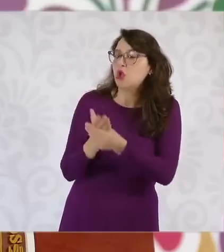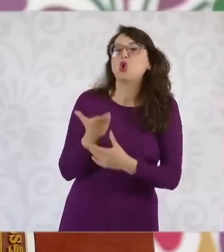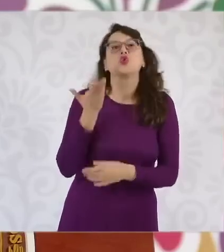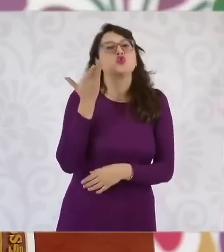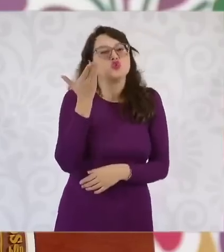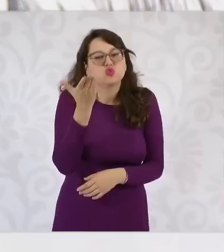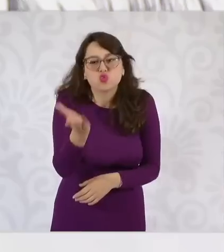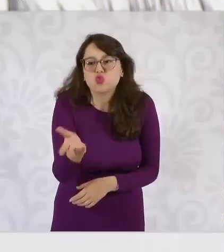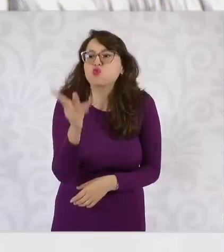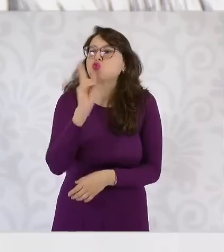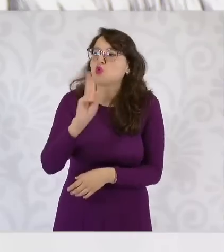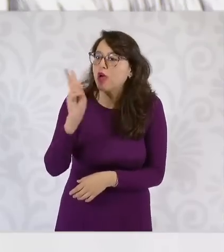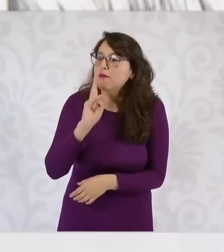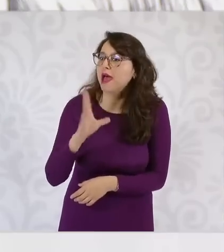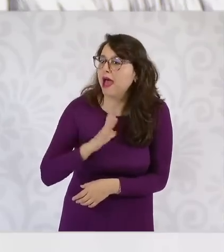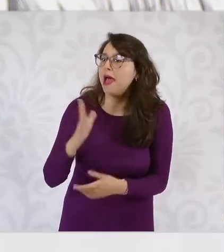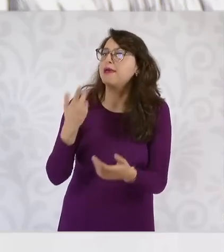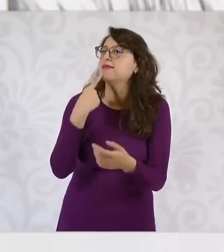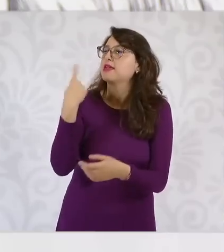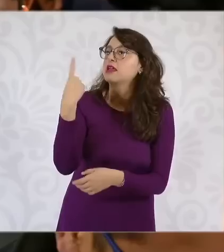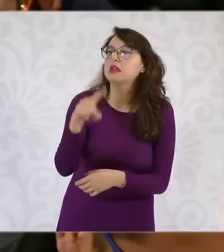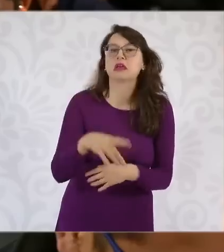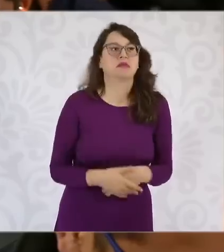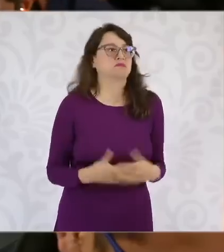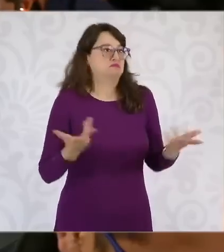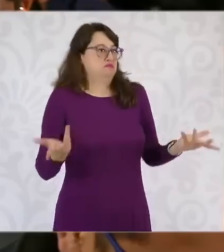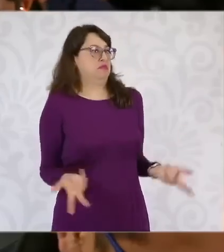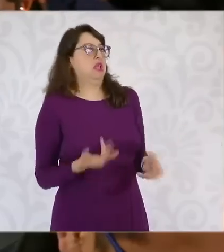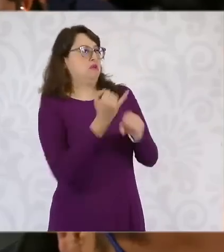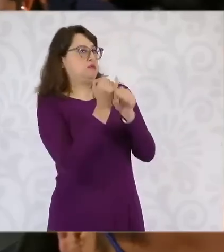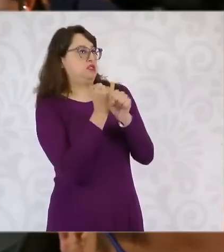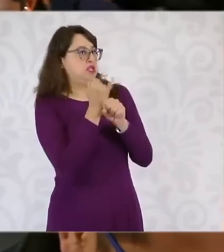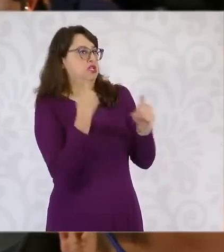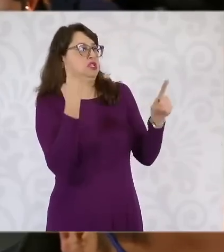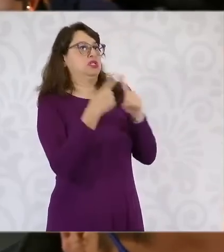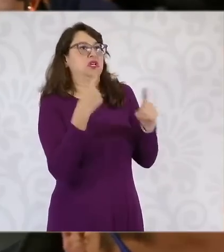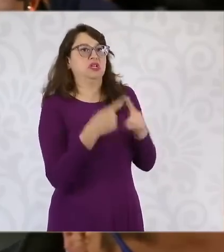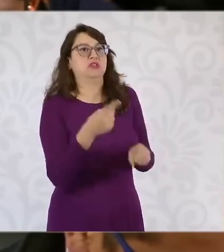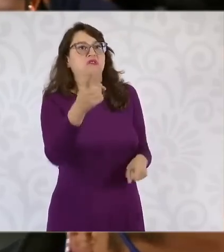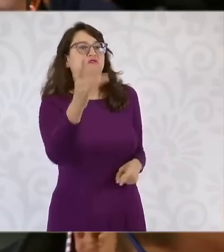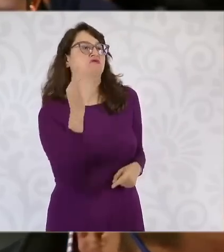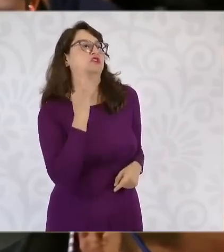luego preguntaron que si Quién lo va a investigar y usted dice pues la fiscalía entiendo que la PGR